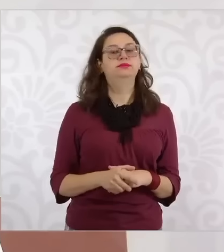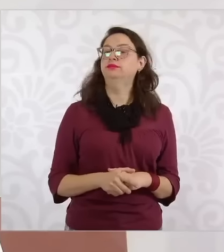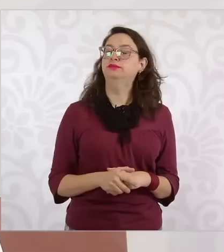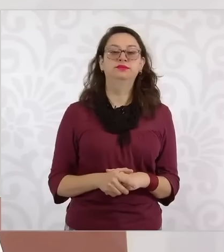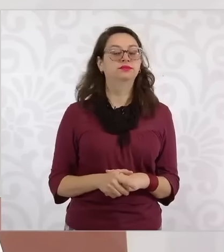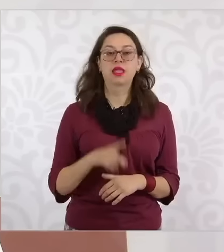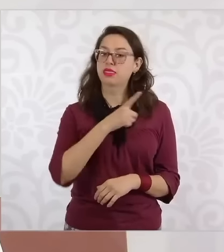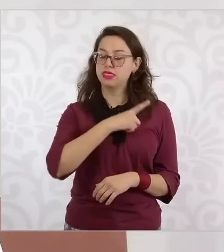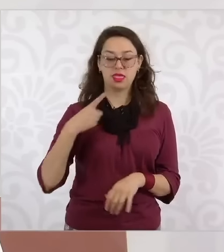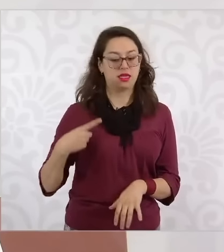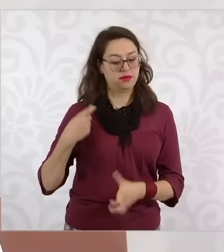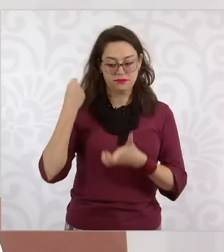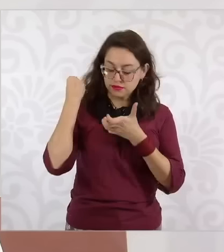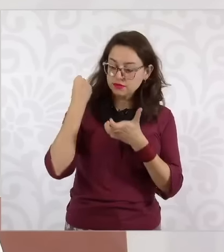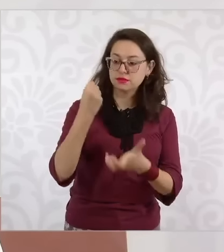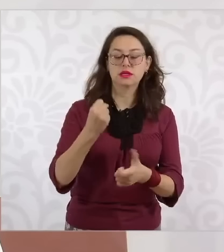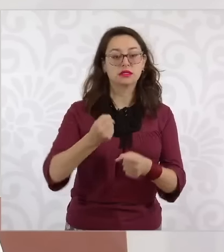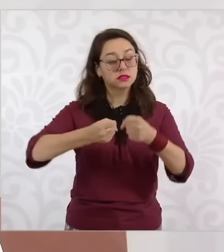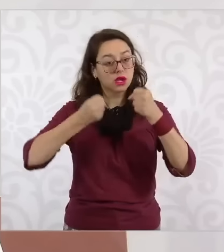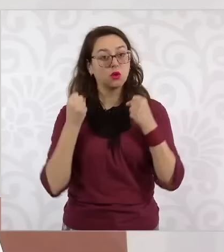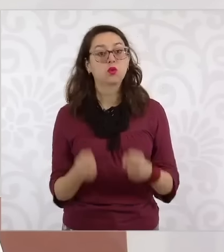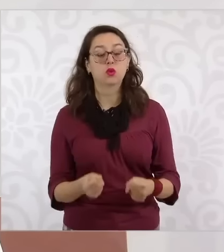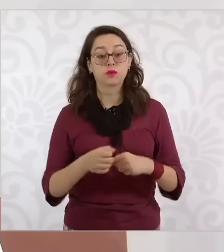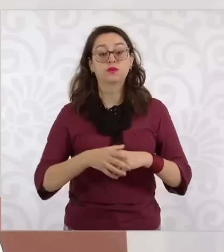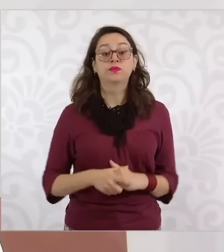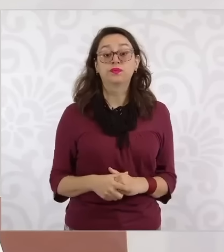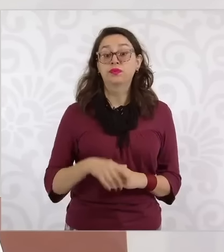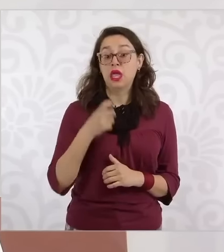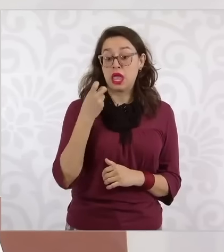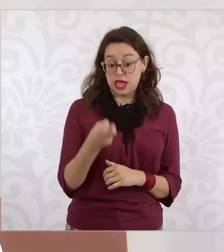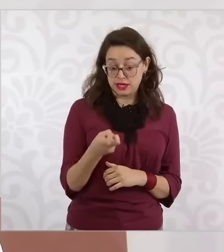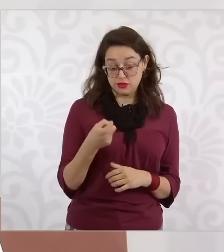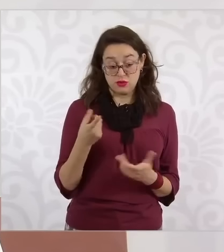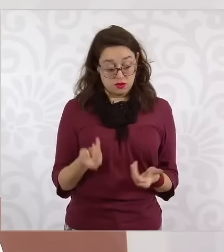contemplando de dentro de este esquema unos mecanismos de gobernanza y operación corporativa